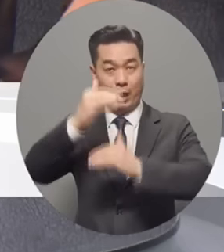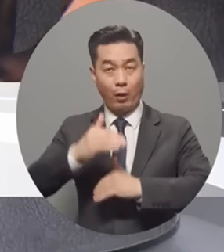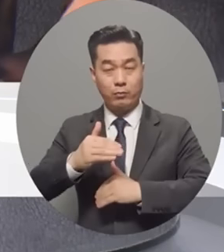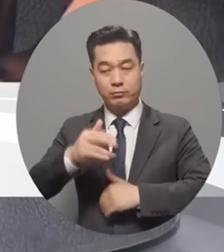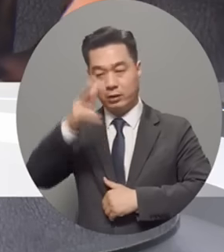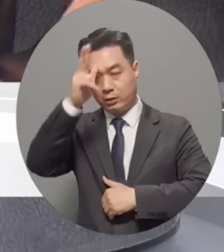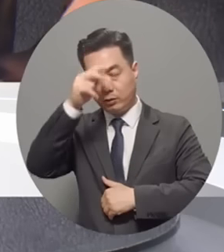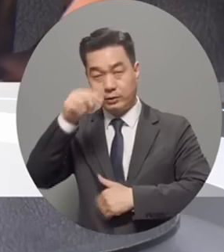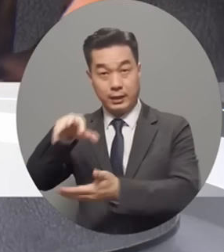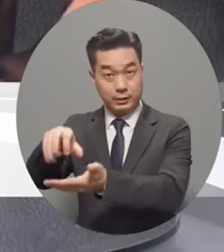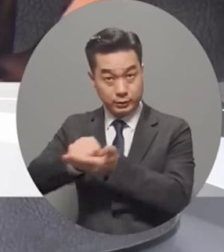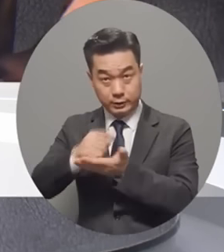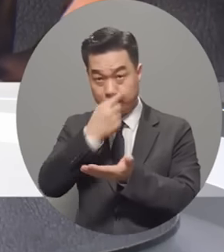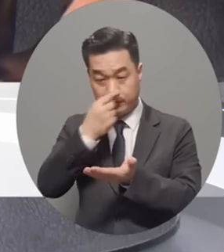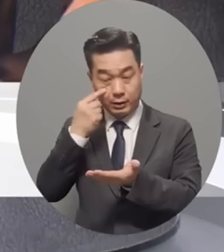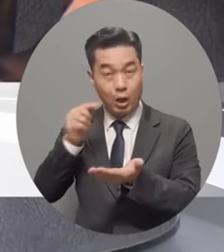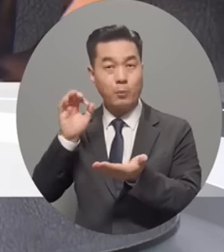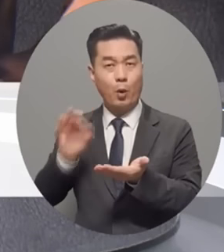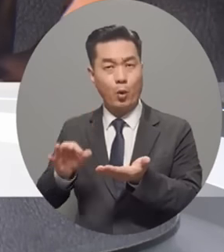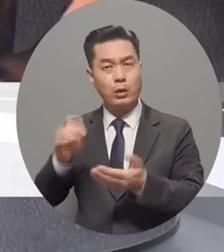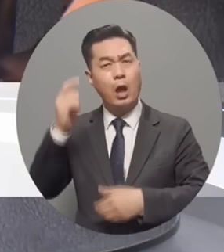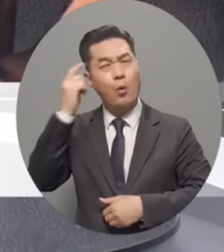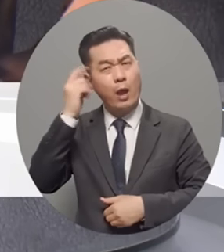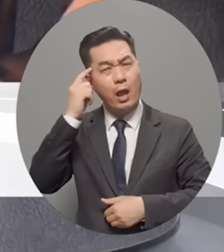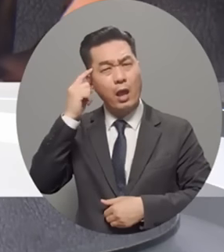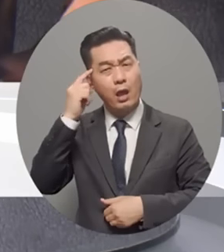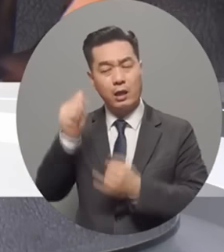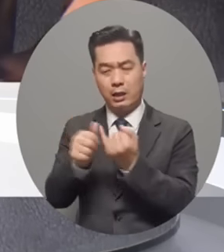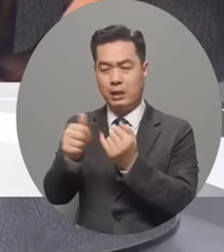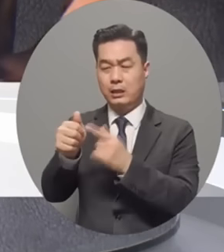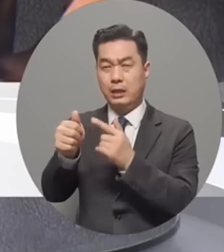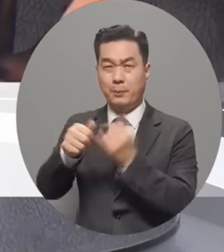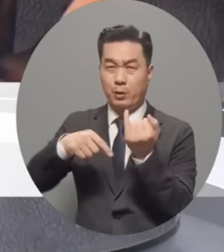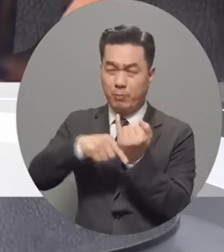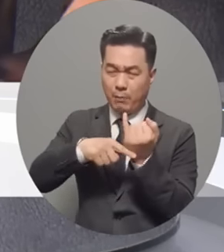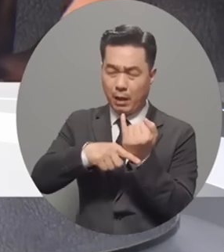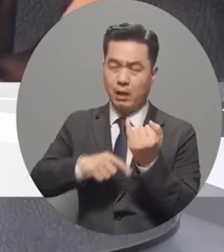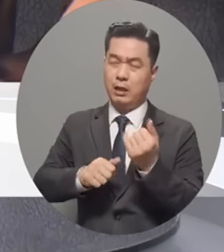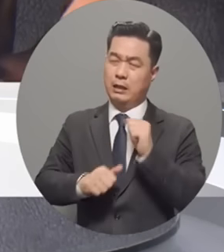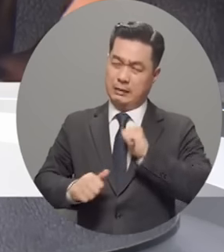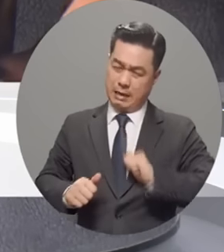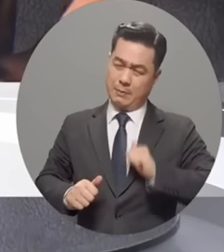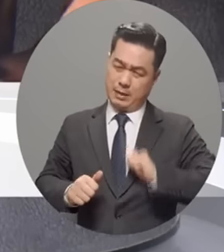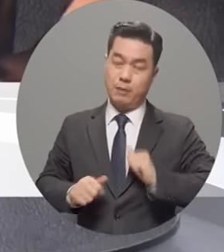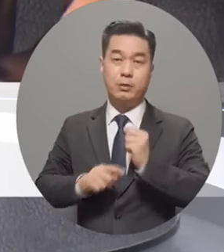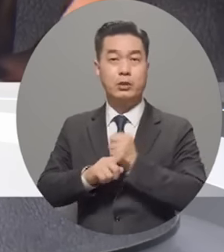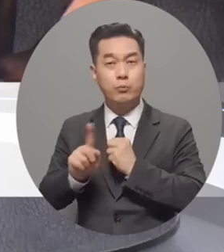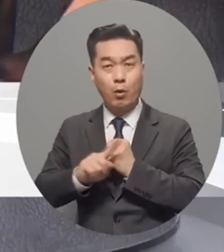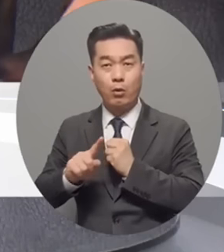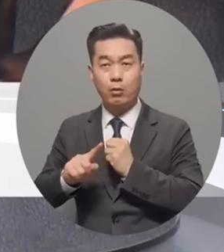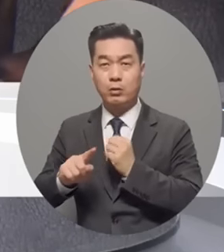경찰이 새롭게 확보한 증거에는 숨진 아내가 왜 남편의 가혹행위를 견뎌왔는지